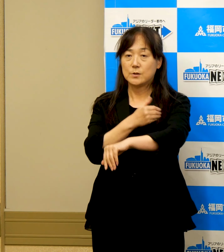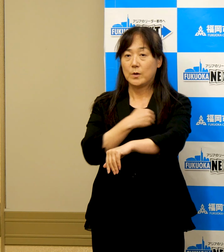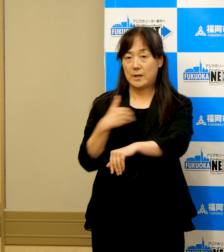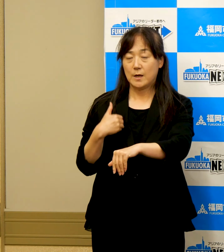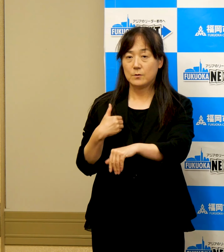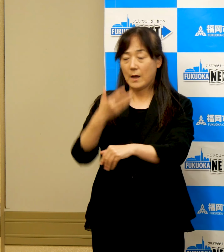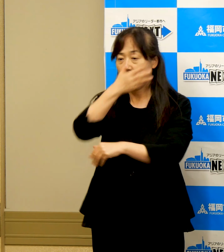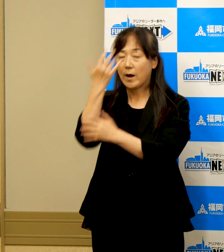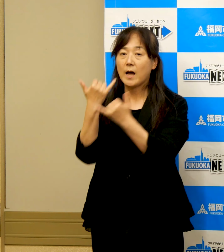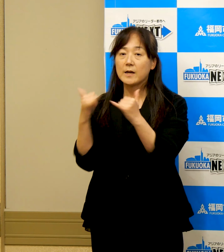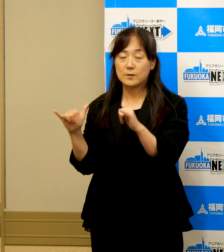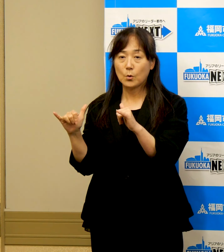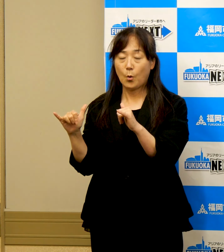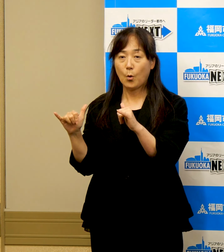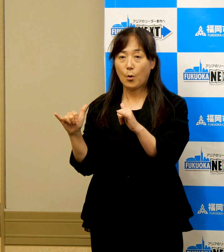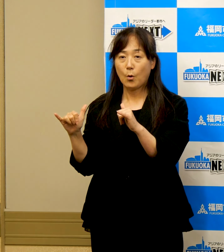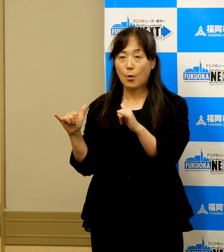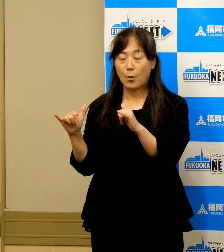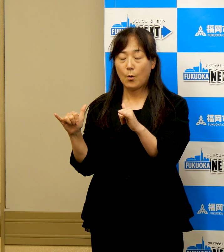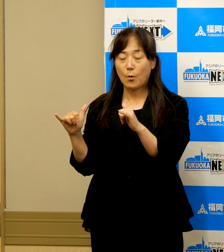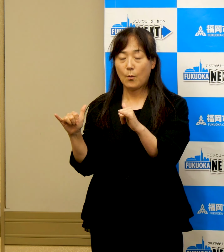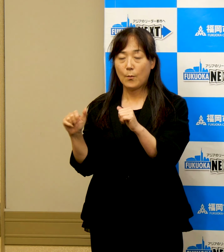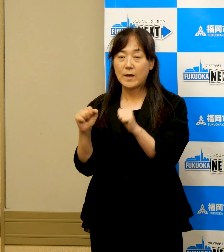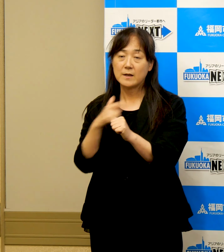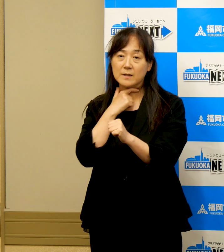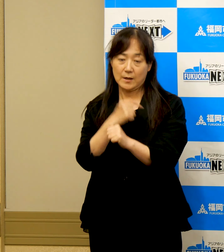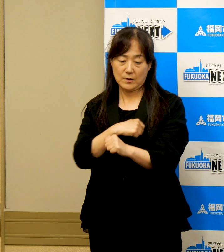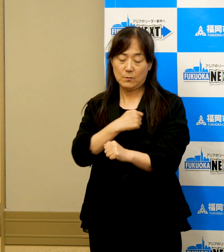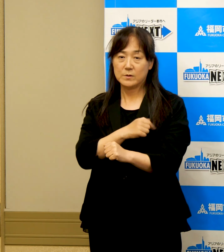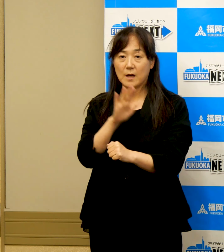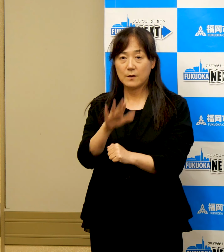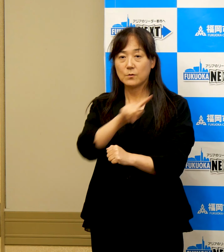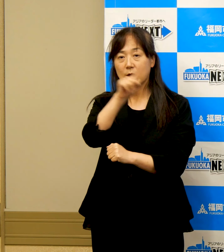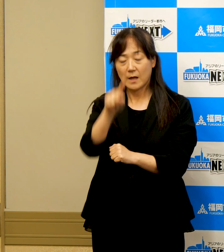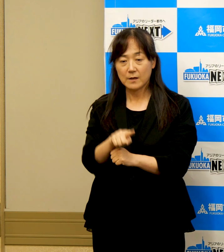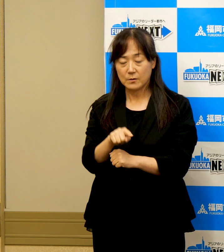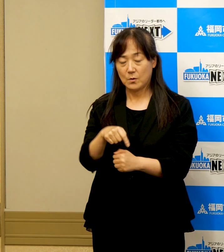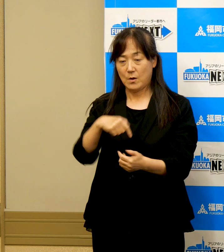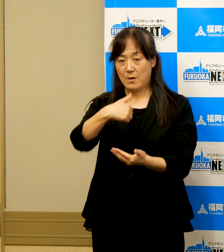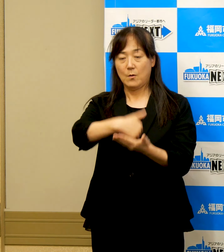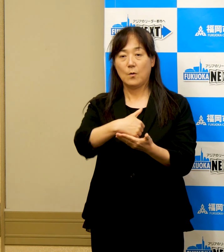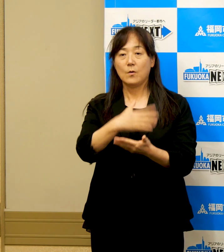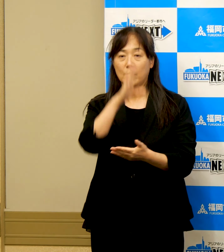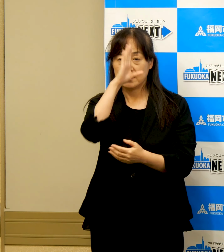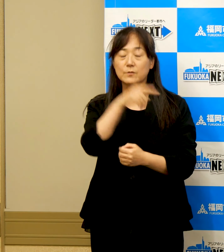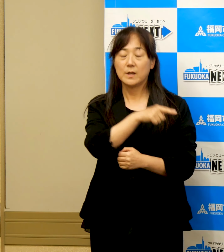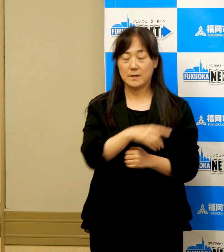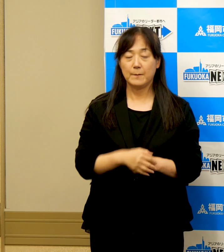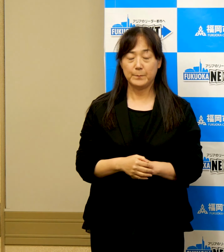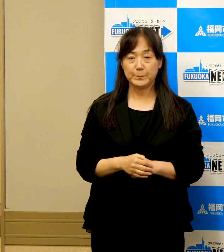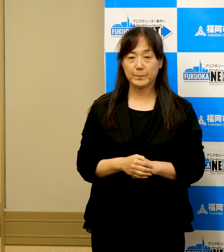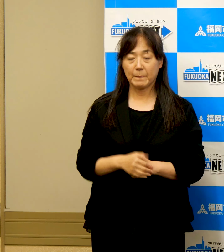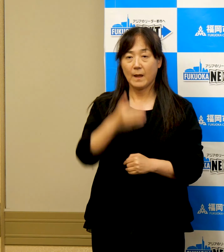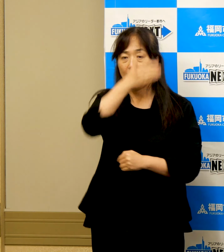若い世代への接種を促すというような そういう意図が 目的などあれば教えて下さい (市長)そうですね 若い方